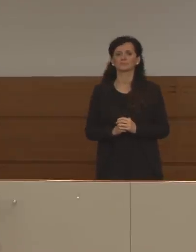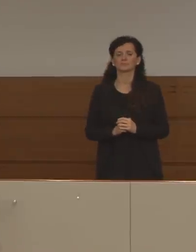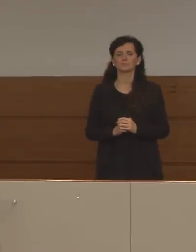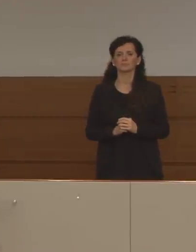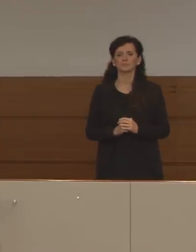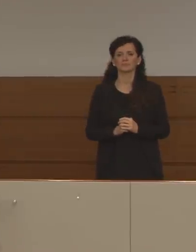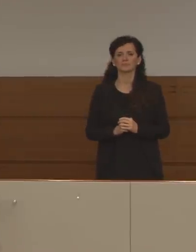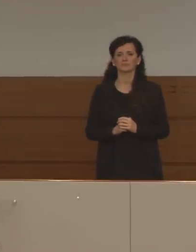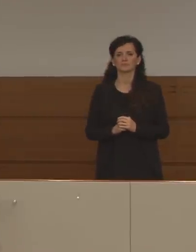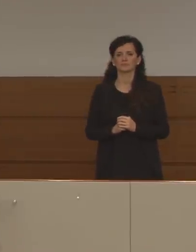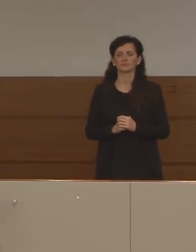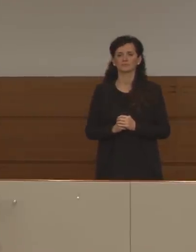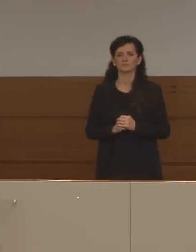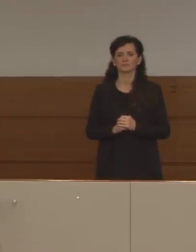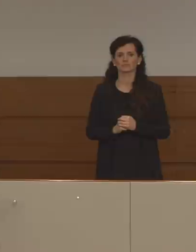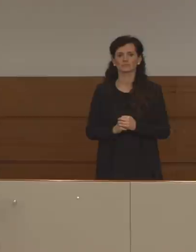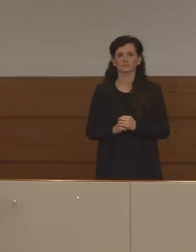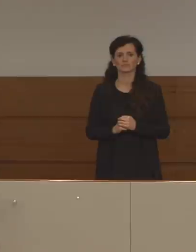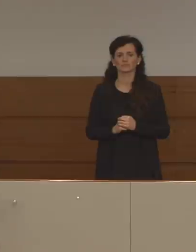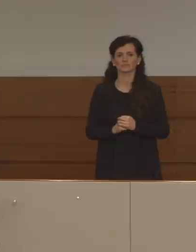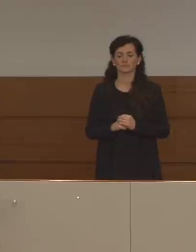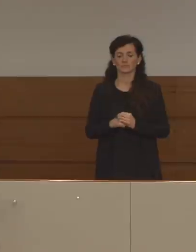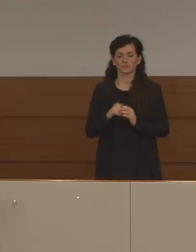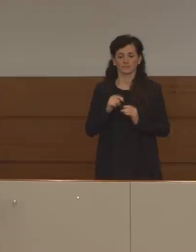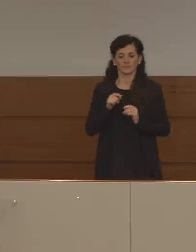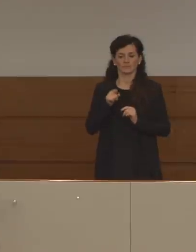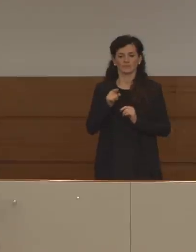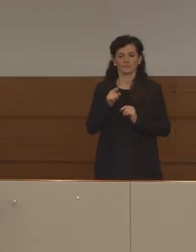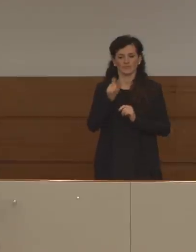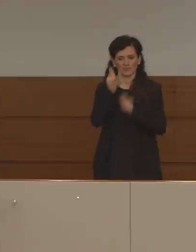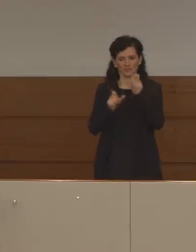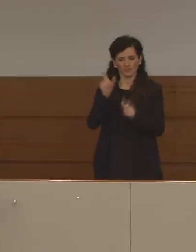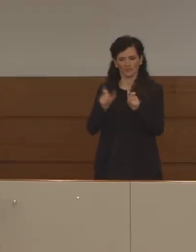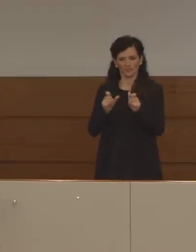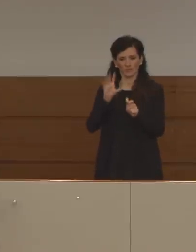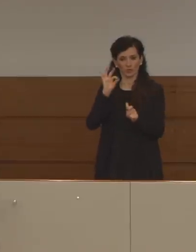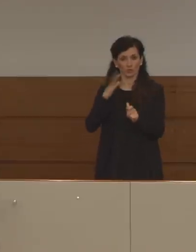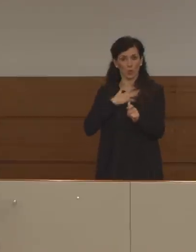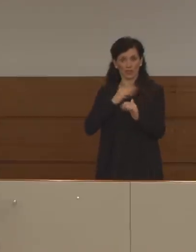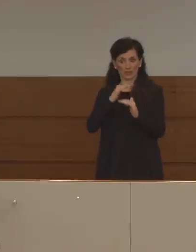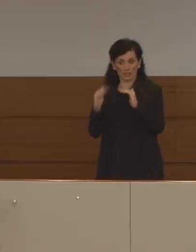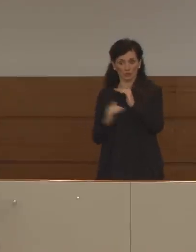Per quanto riguarda i decessi sotto i 50 come abbiamo detto a parte che si